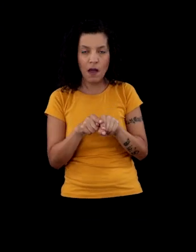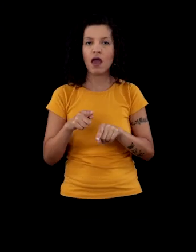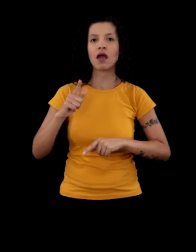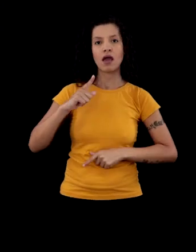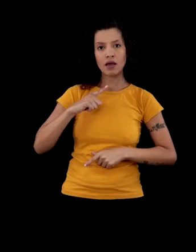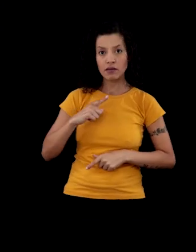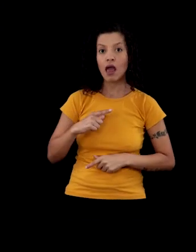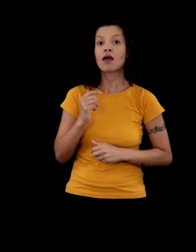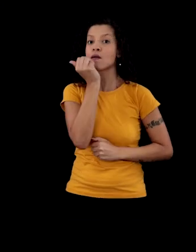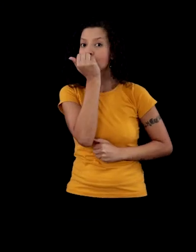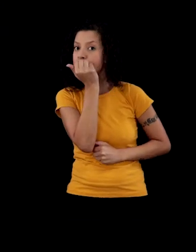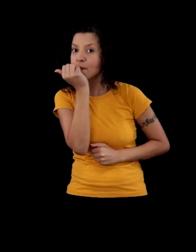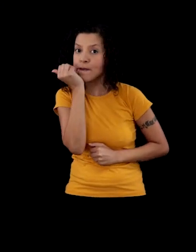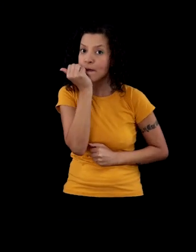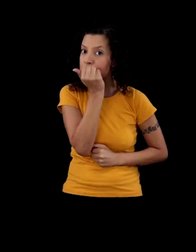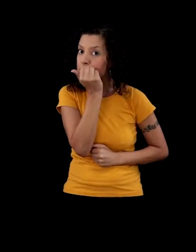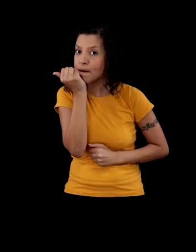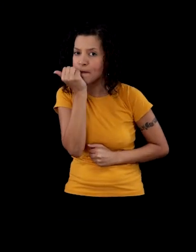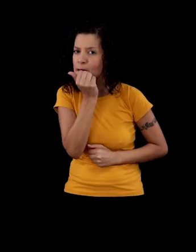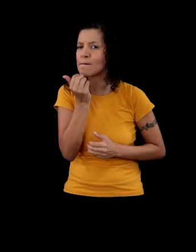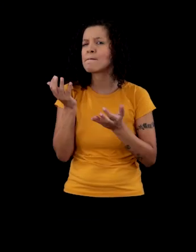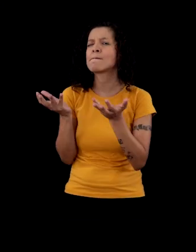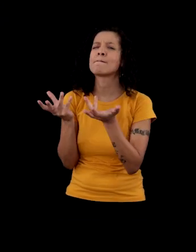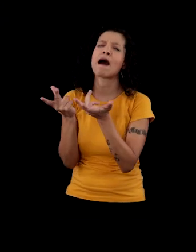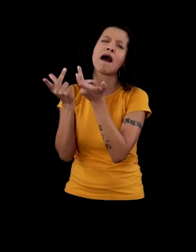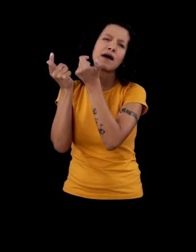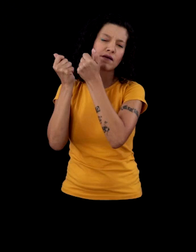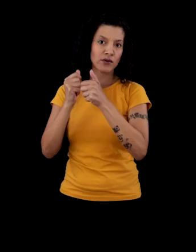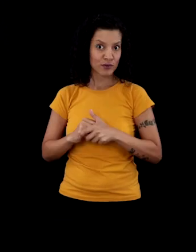excelente tocador de harmônica de boca,